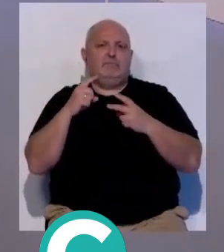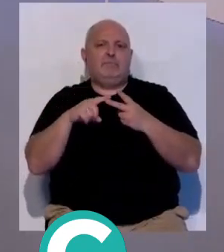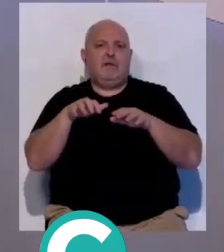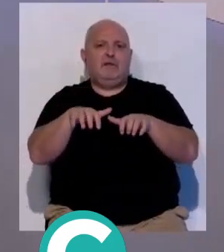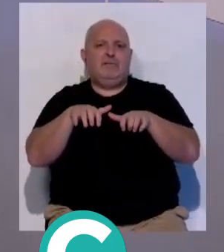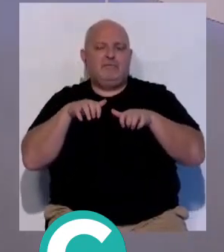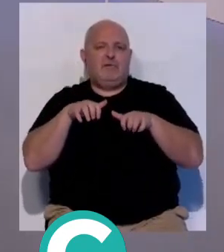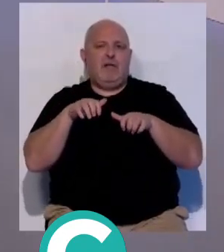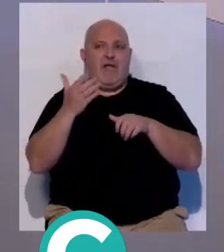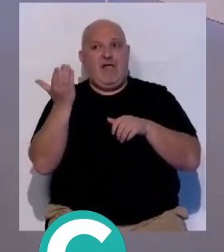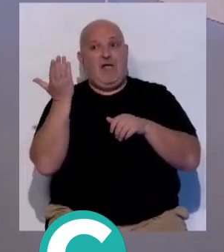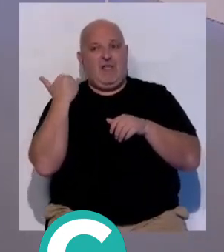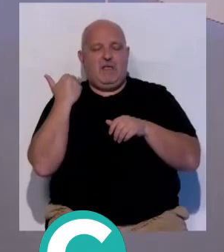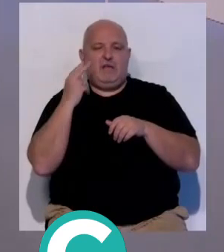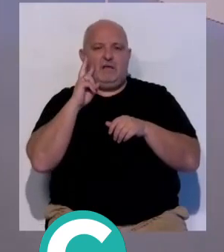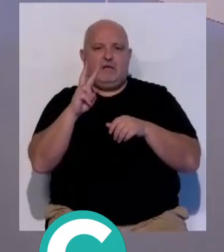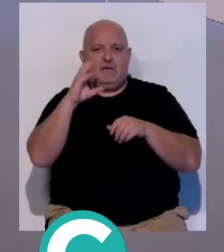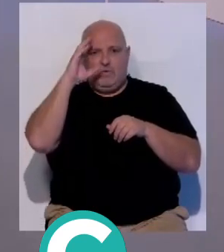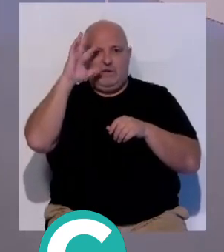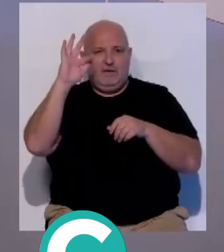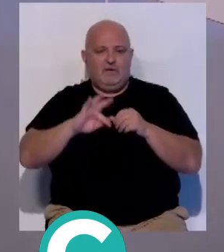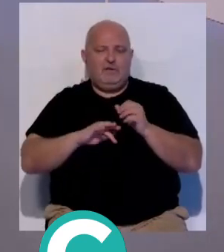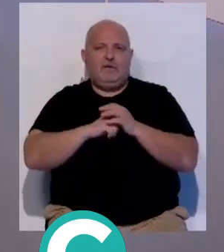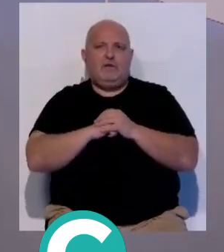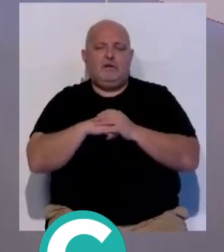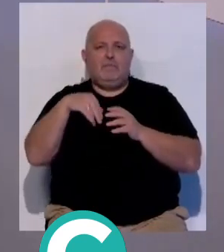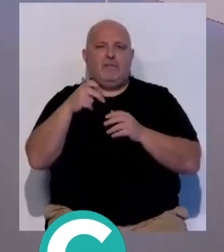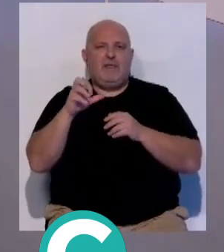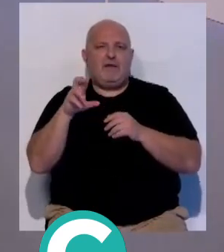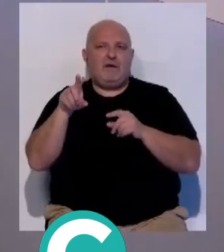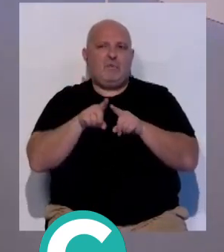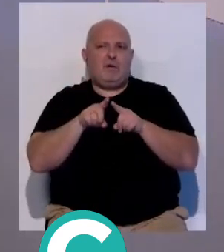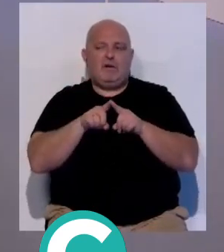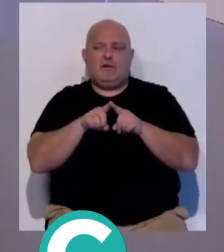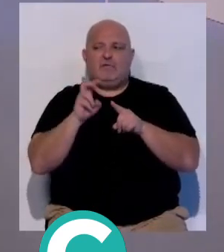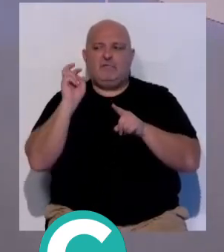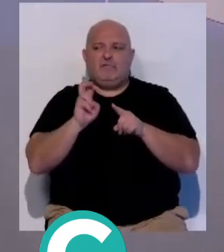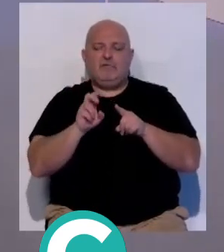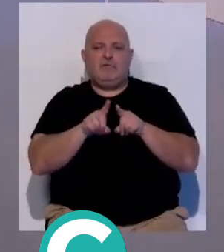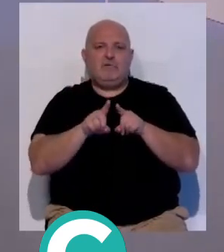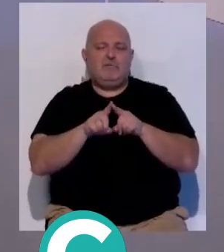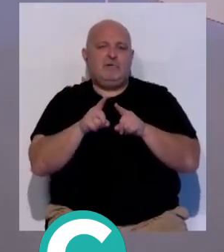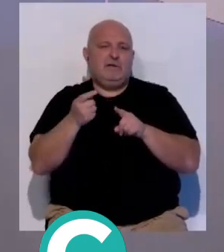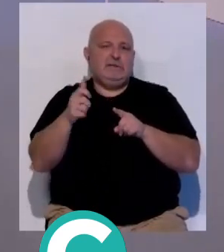prensa que ayer tuvieron oportunidad de escuchar un mendirivar que bueno viene como bombero a pagar